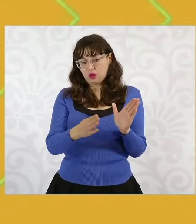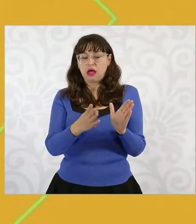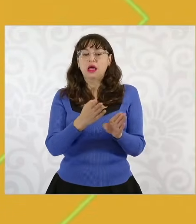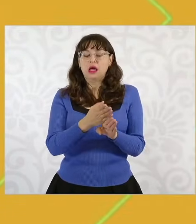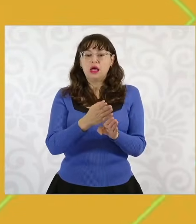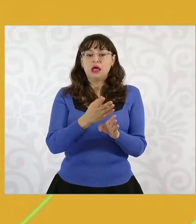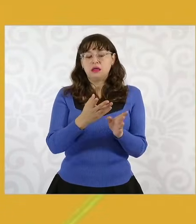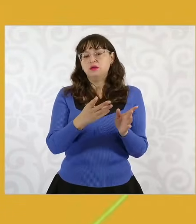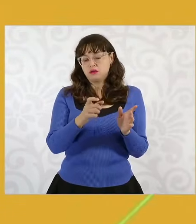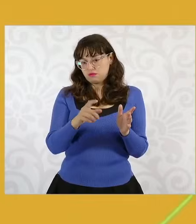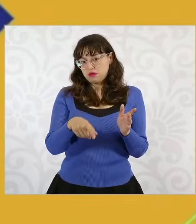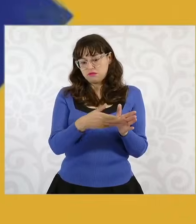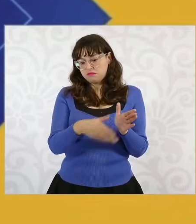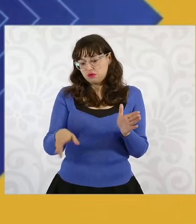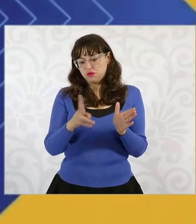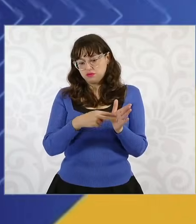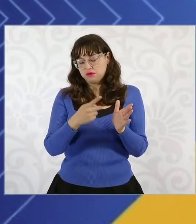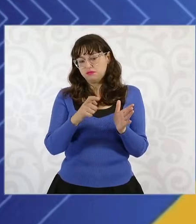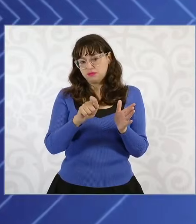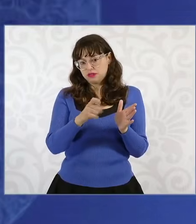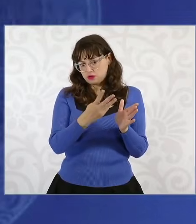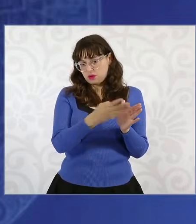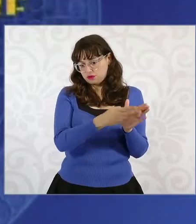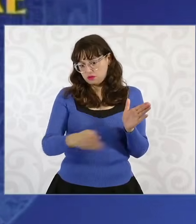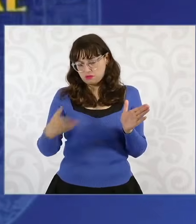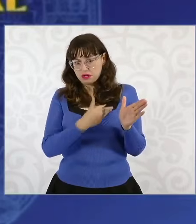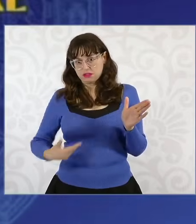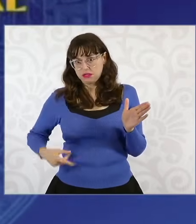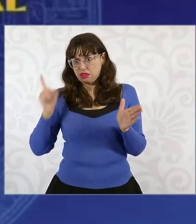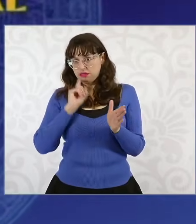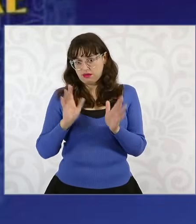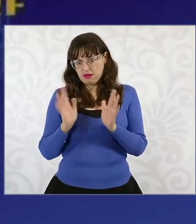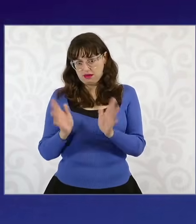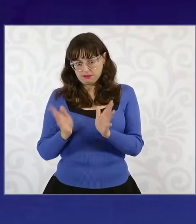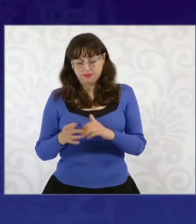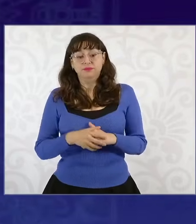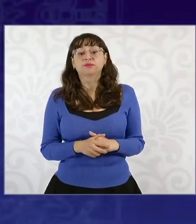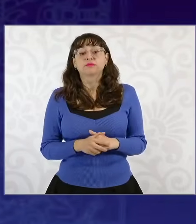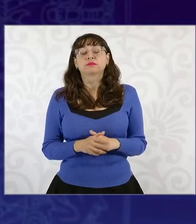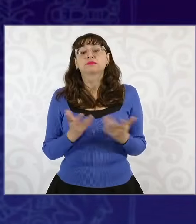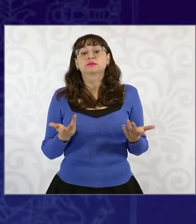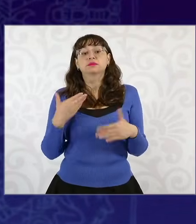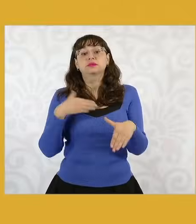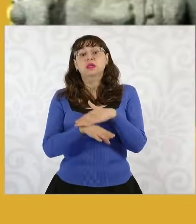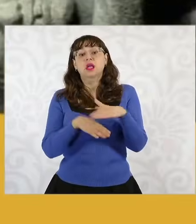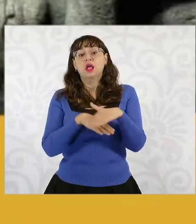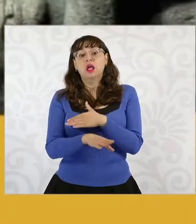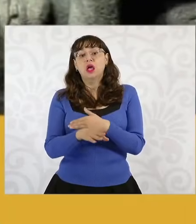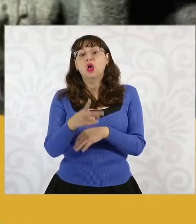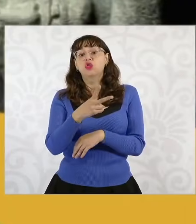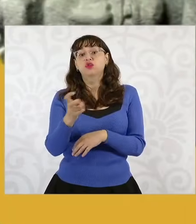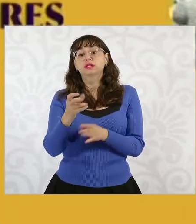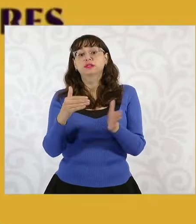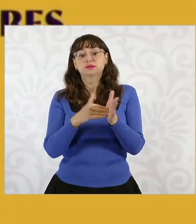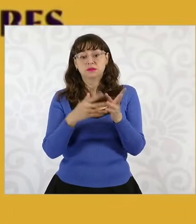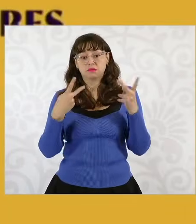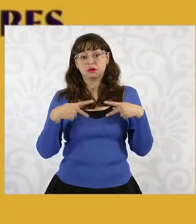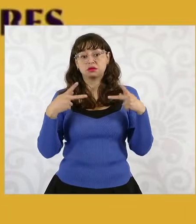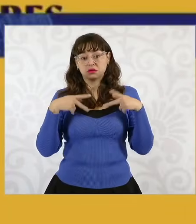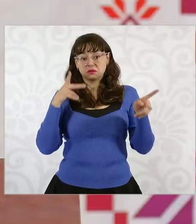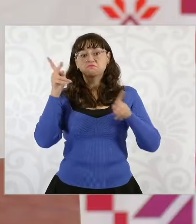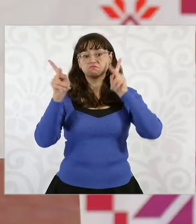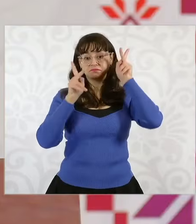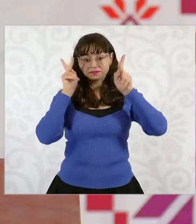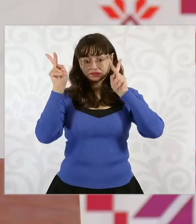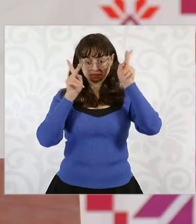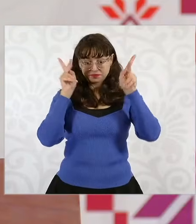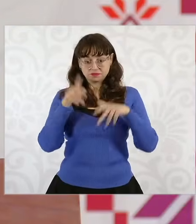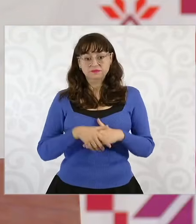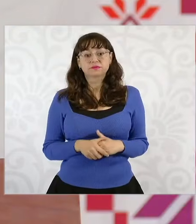de la doctora Claudia Shembun y tuvo Hubo, por supuesto, una visita de 200,000 200,000 personas.